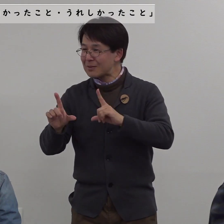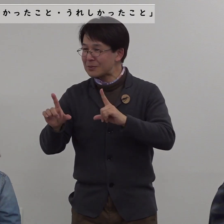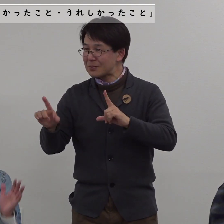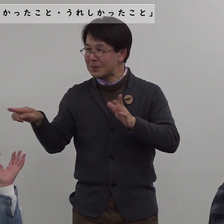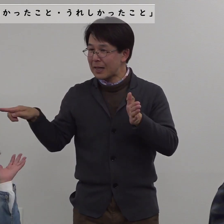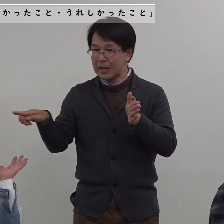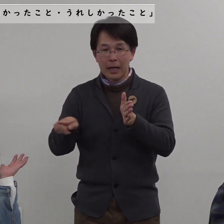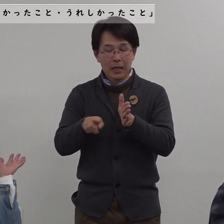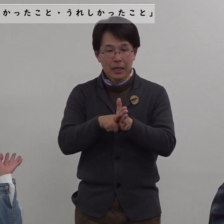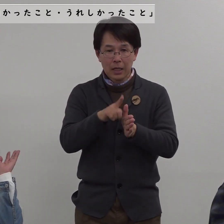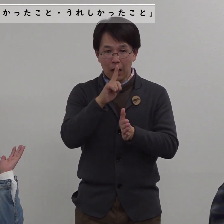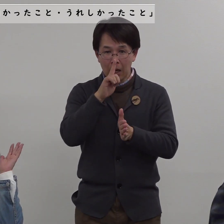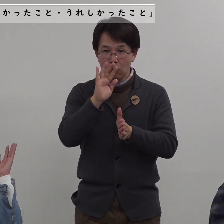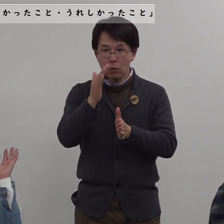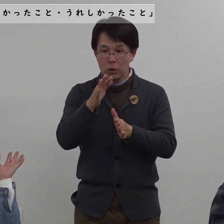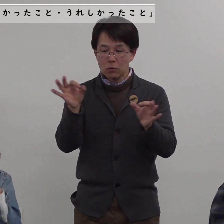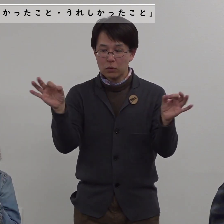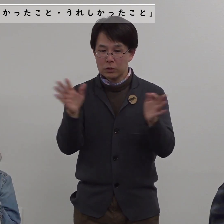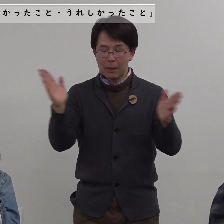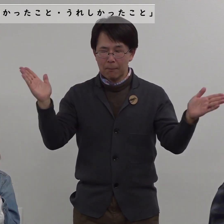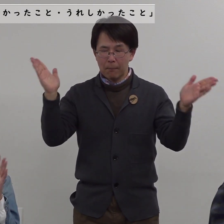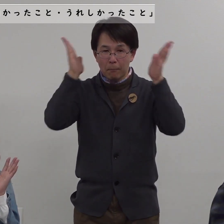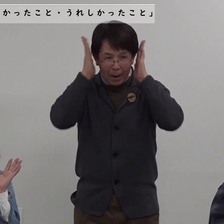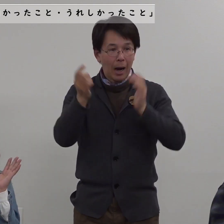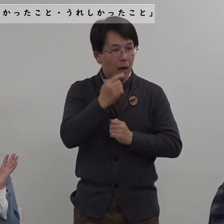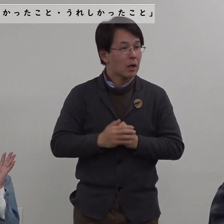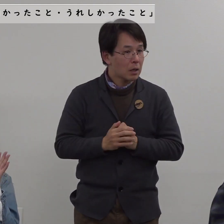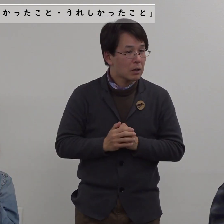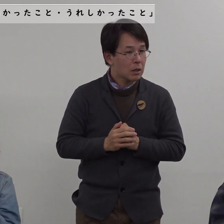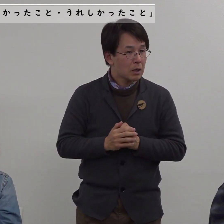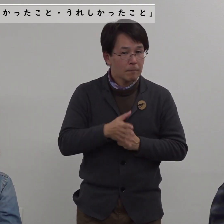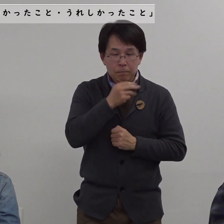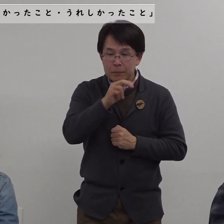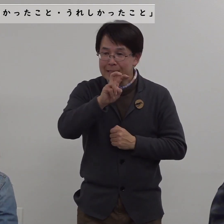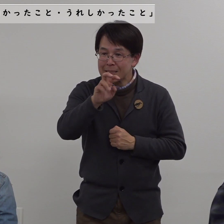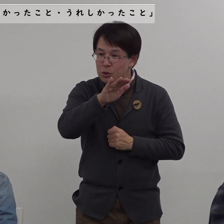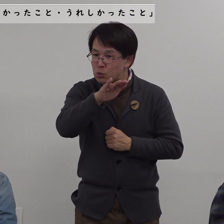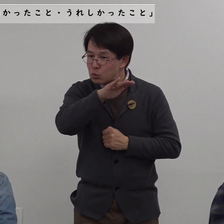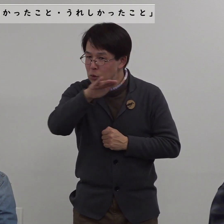突然聞こえなくなって20代のときに 聞こえなくなったときに